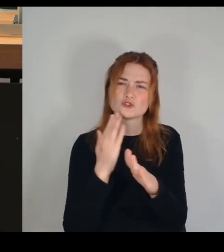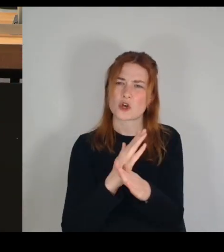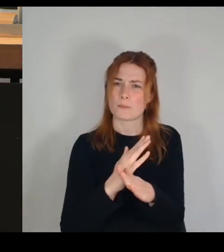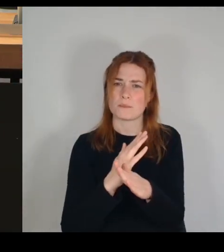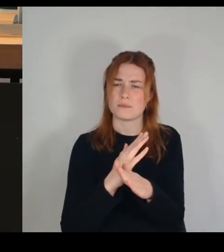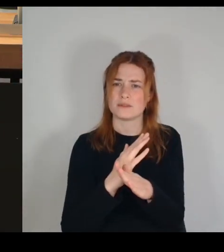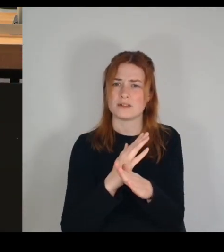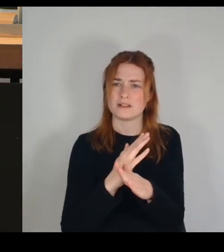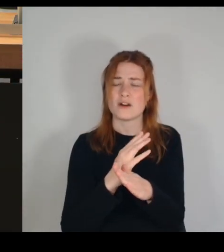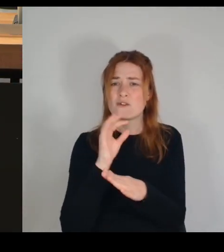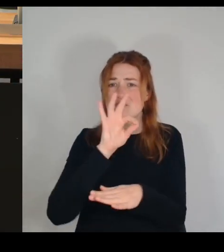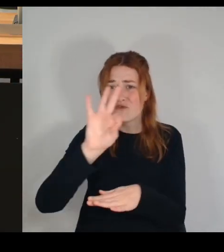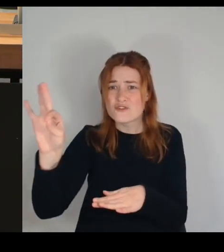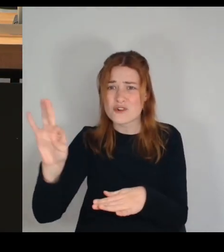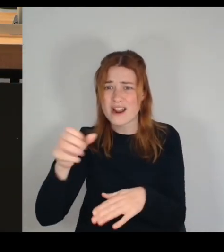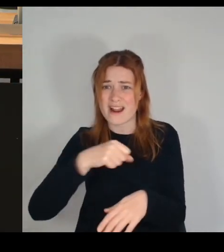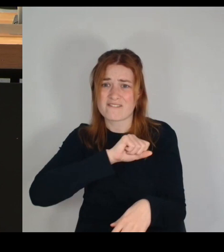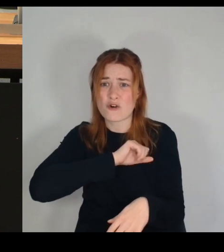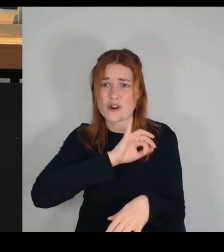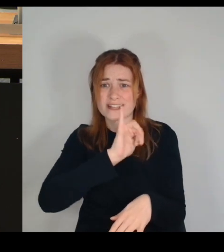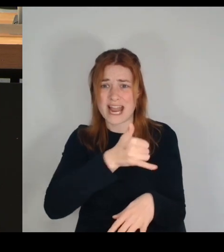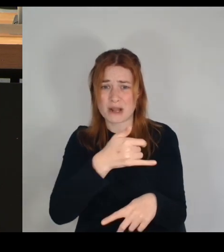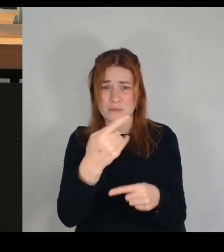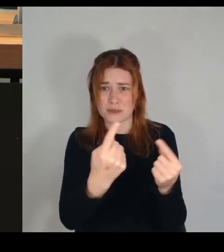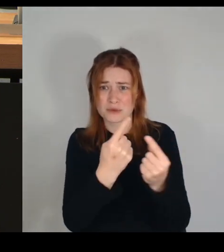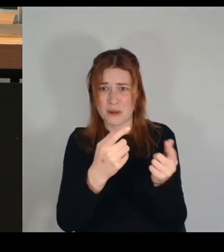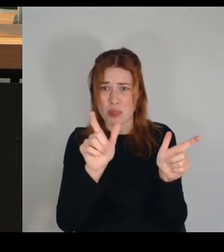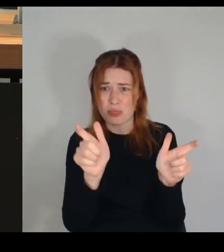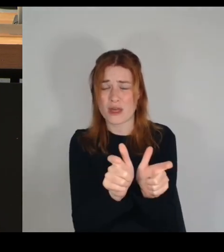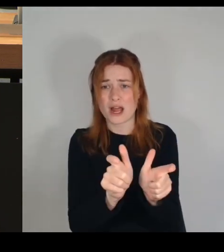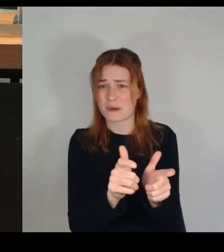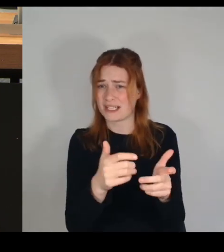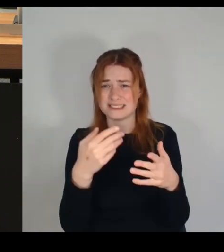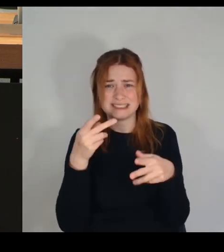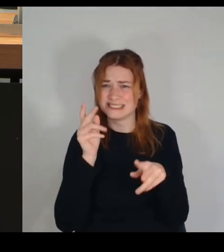Dann hat Herr Kollege Latsch um eine Zwischenbemerkung gebeten und hat dafür das Wort.